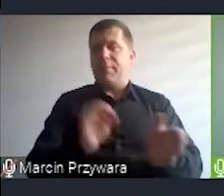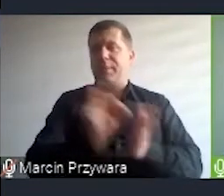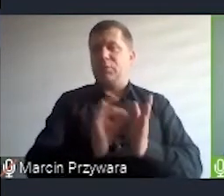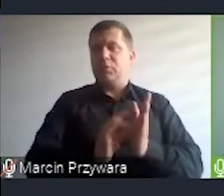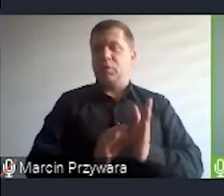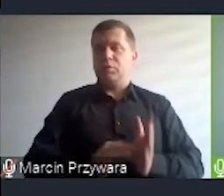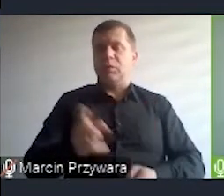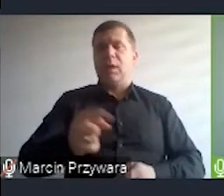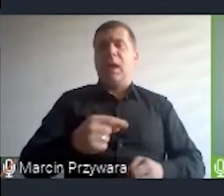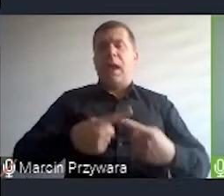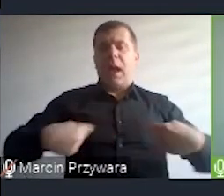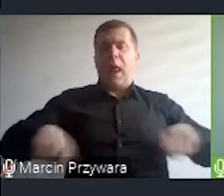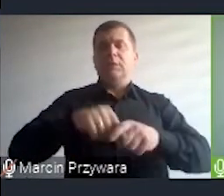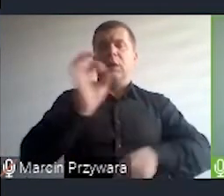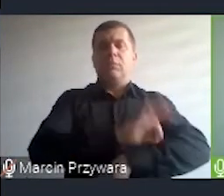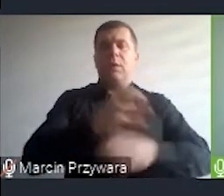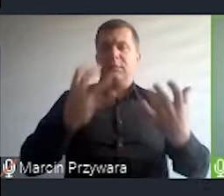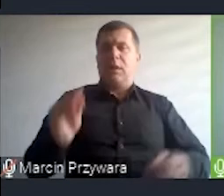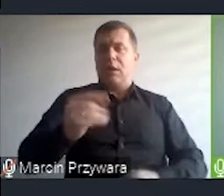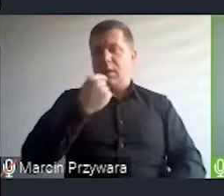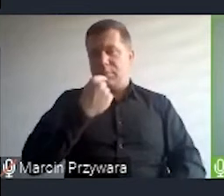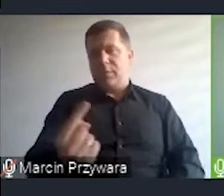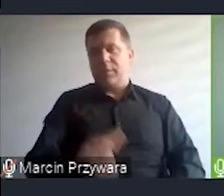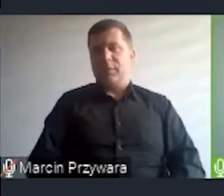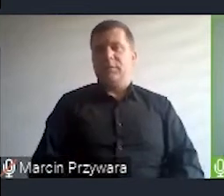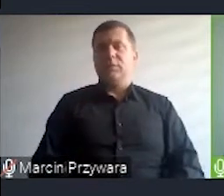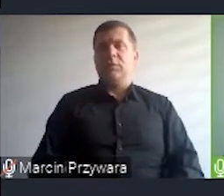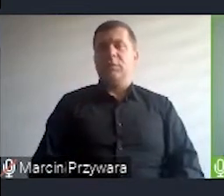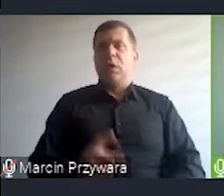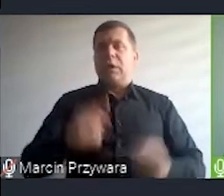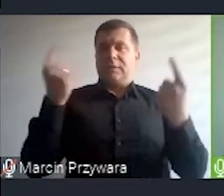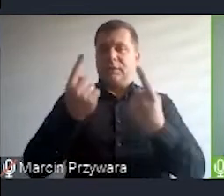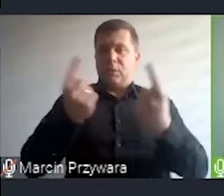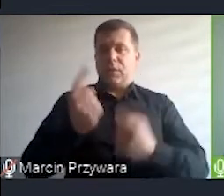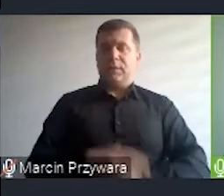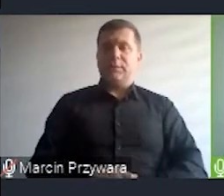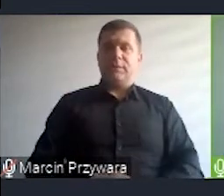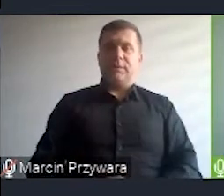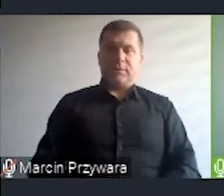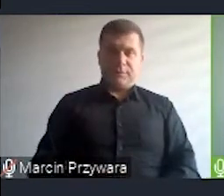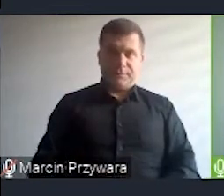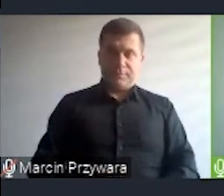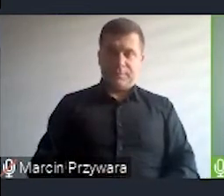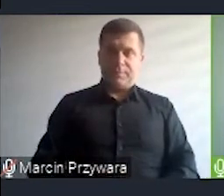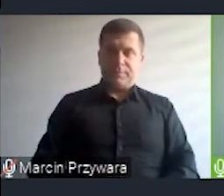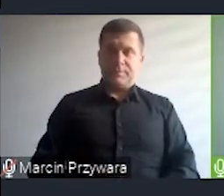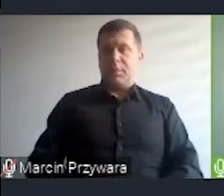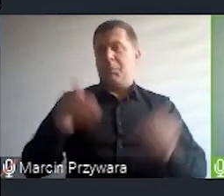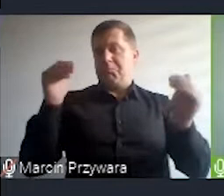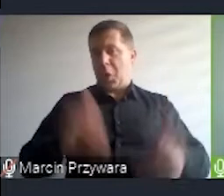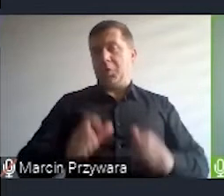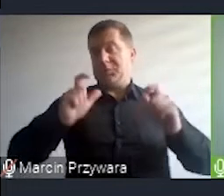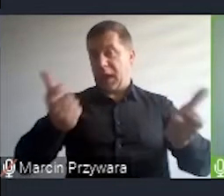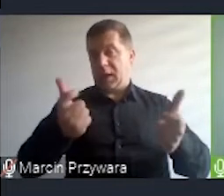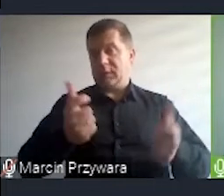W realizacjach projektów, chcę jeszcze Państwu powiedzieć o sytuacji w której może się tak zdarzyć,